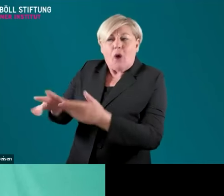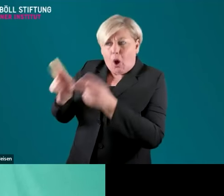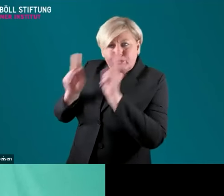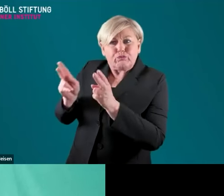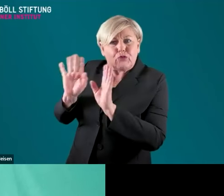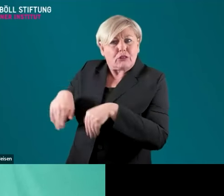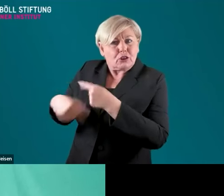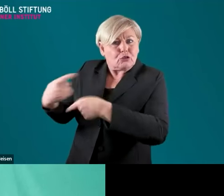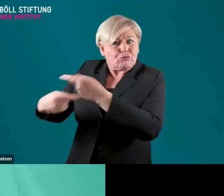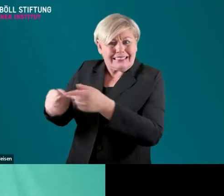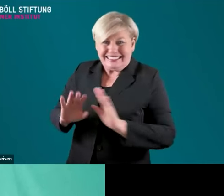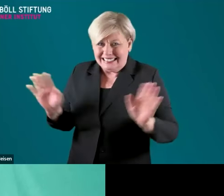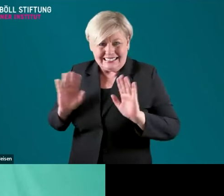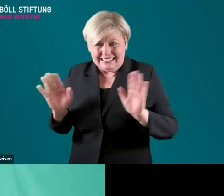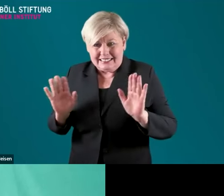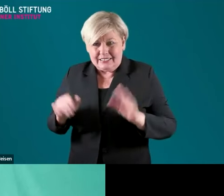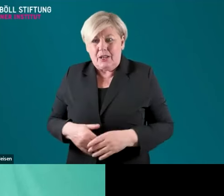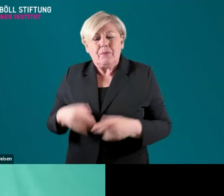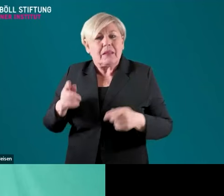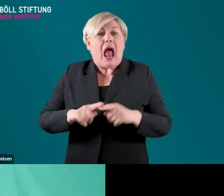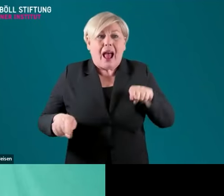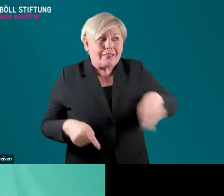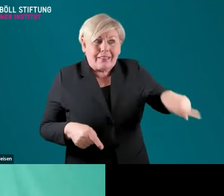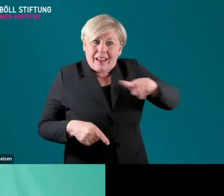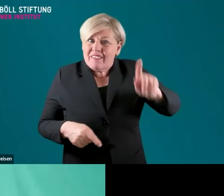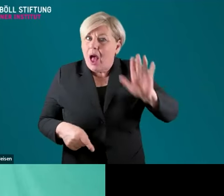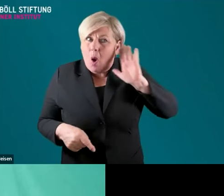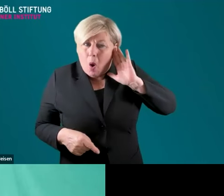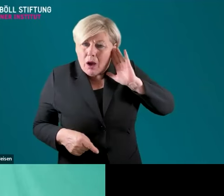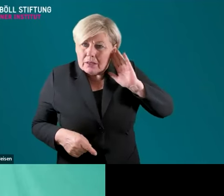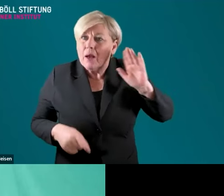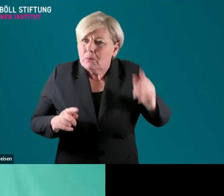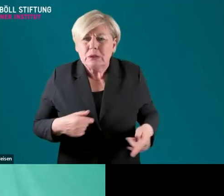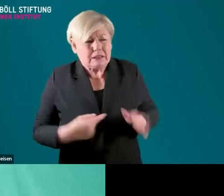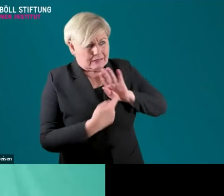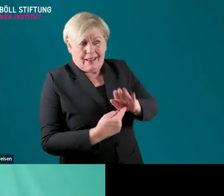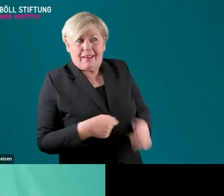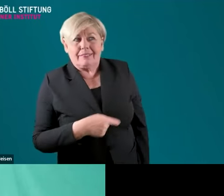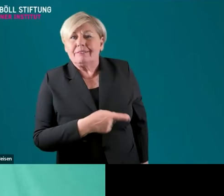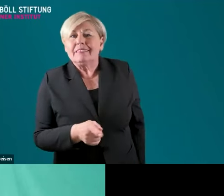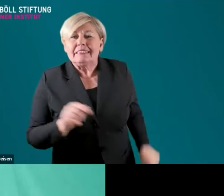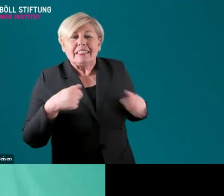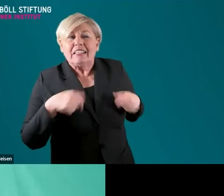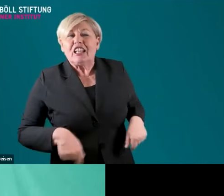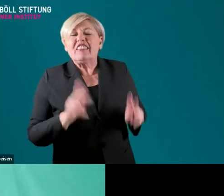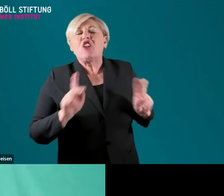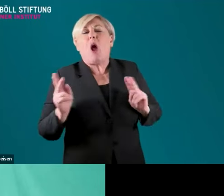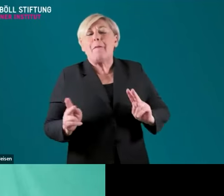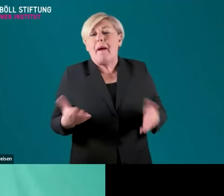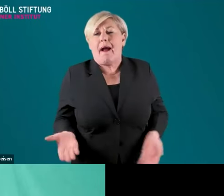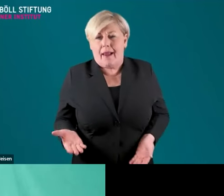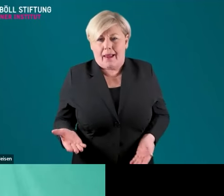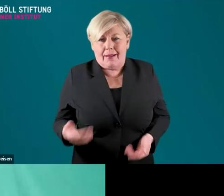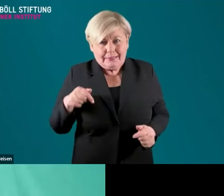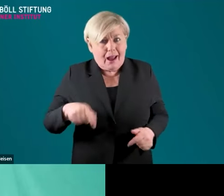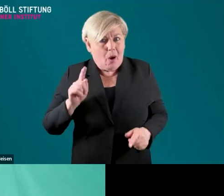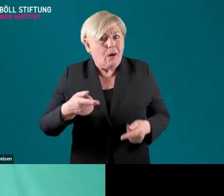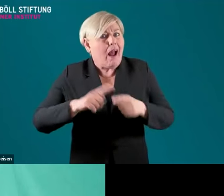Es geht ja immer dann darum, die anderen, die zuhören, denen zu zeigen – das ist jetzt nicht das, in Anführungsstrichen, „Normale“, sondern es gibt auch eine ganz andere Sichtweise da drauf.